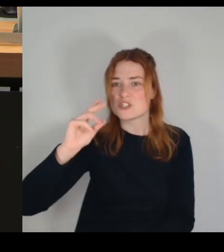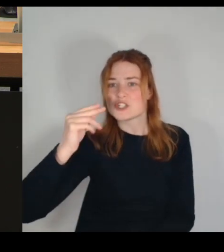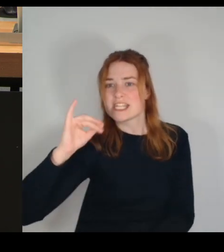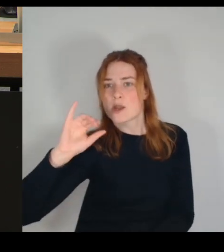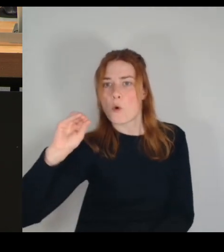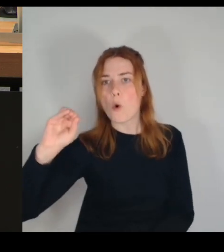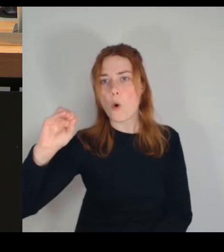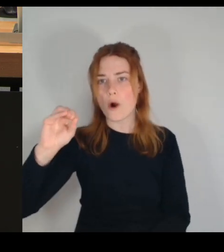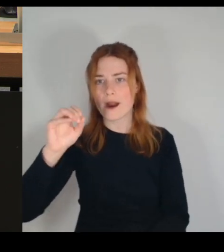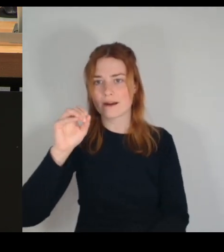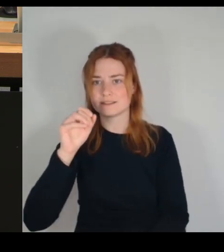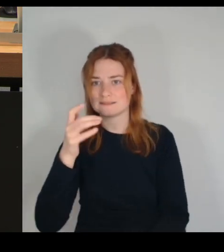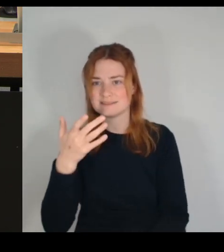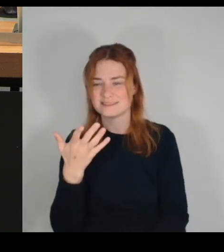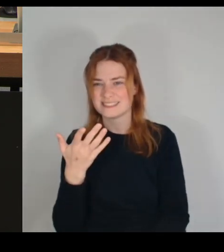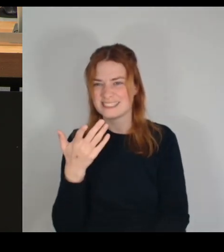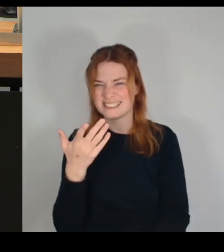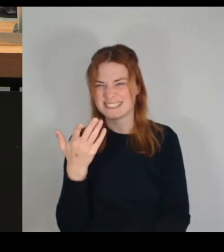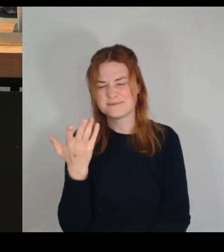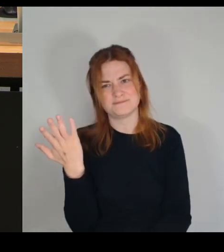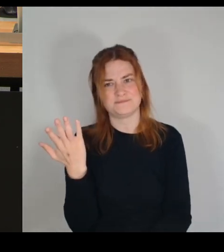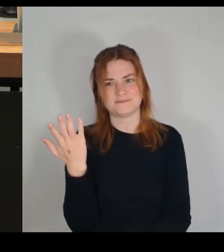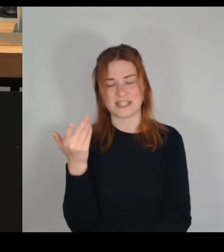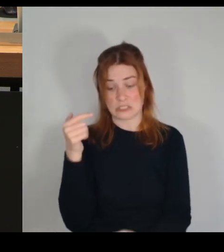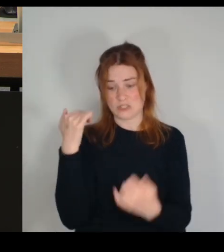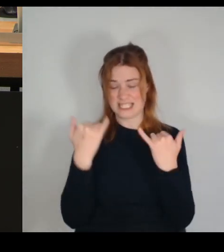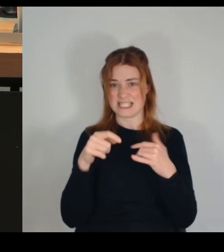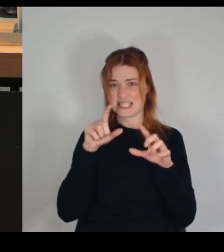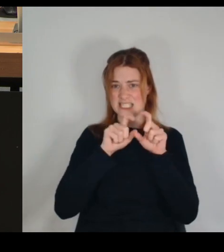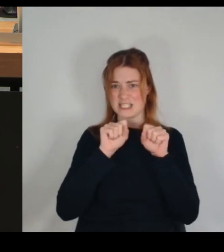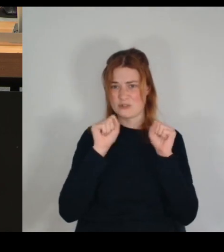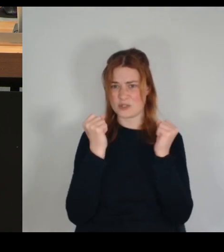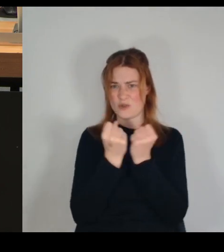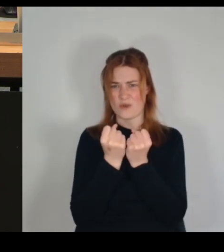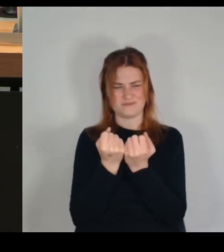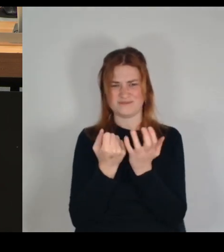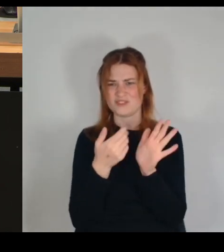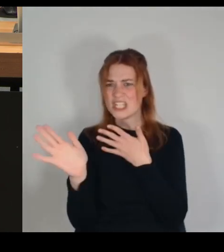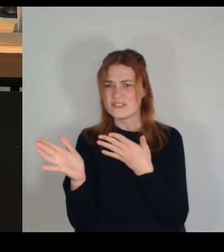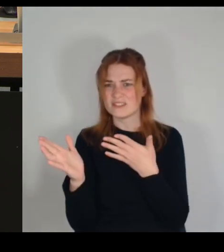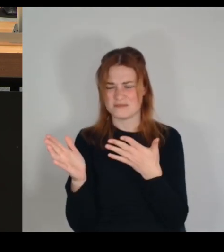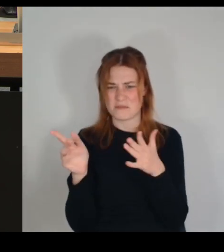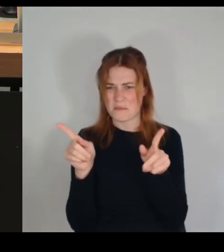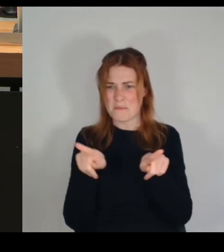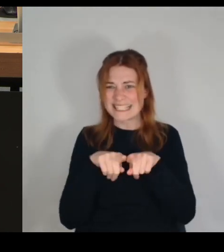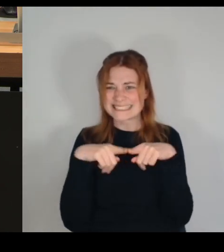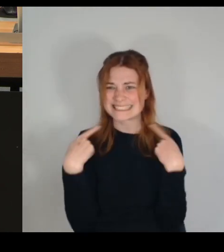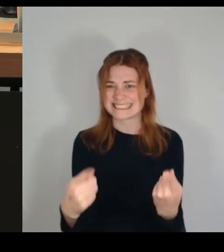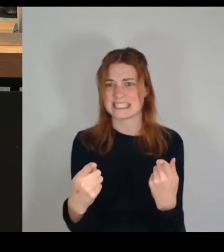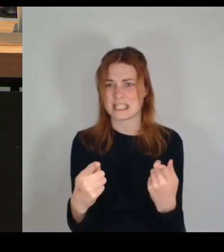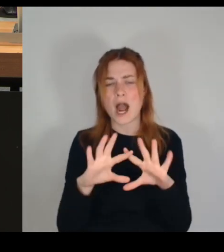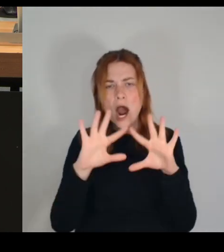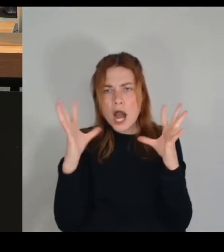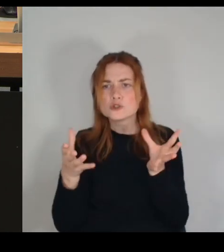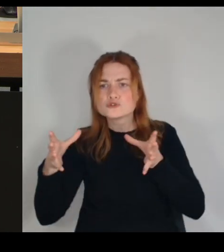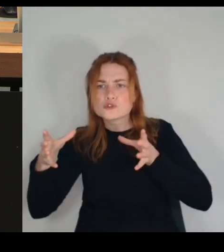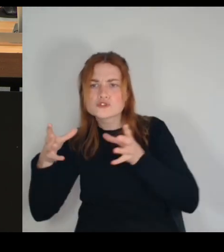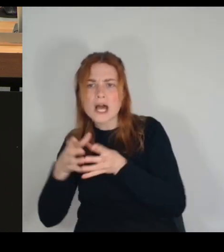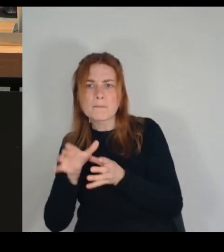ja ständig bei irgendwelchen Demonstrationen alle zusammen gegen den Faschismus und merken nicht einmal, dass das genau der Faschismus ist, was sie da abziehen.